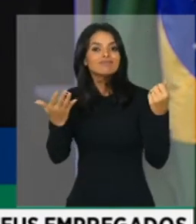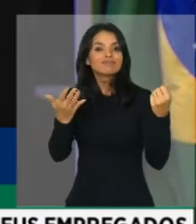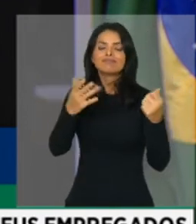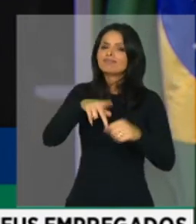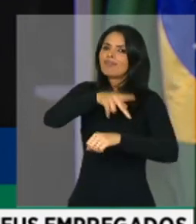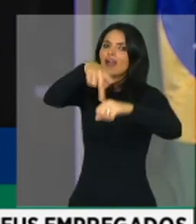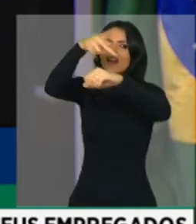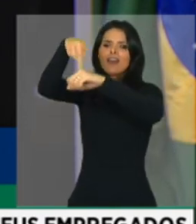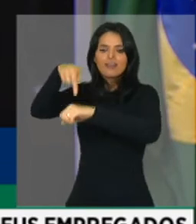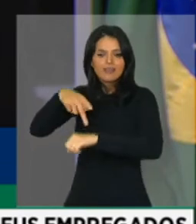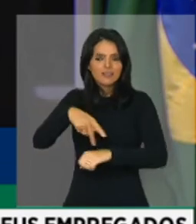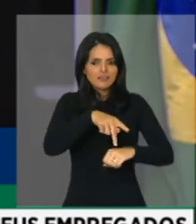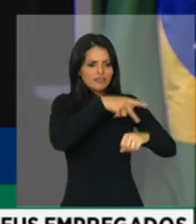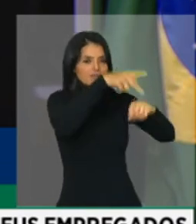ESTÃO... FAZENDO ISSO...